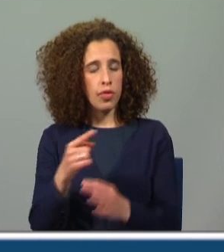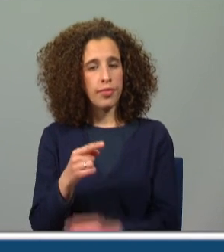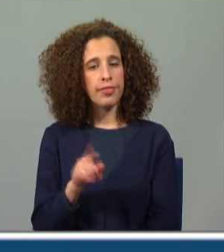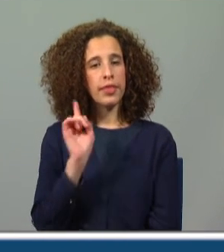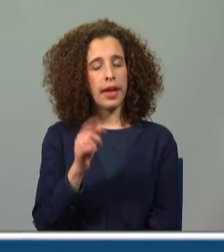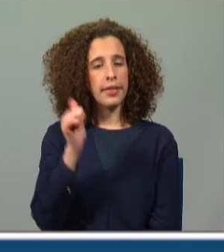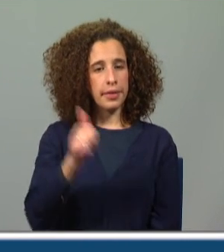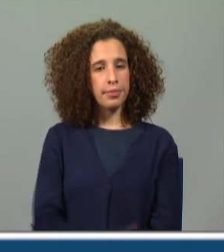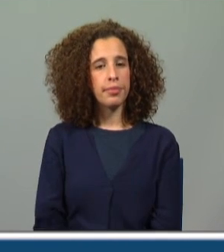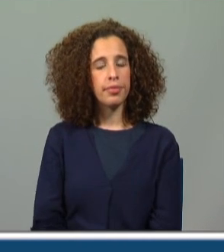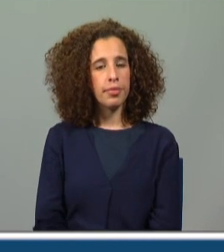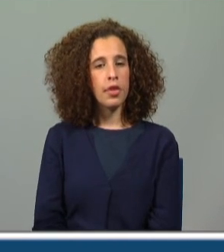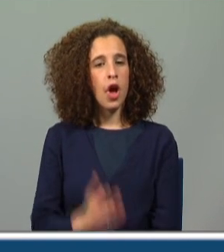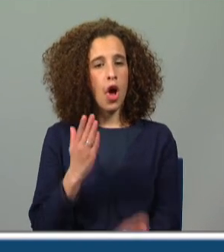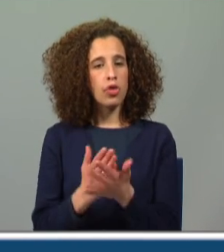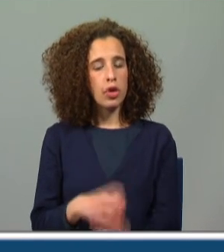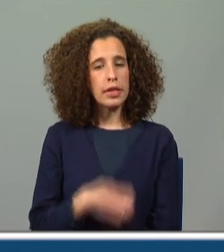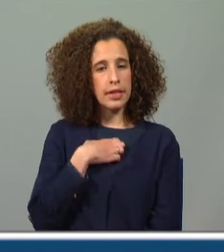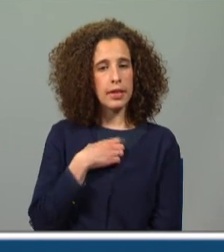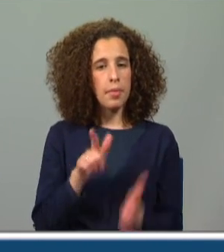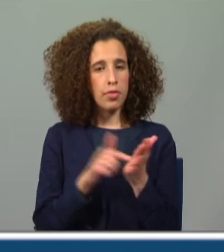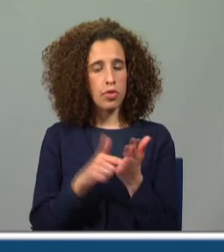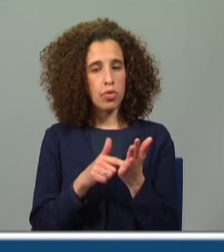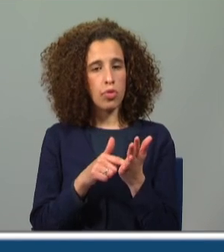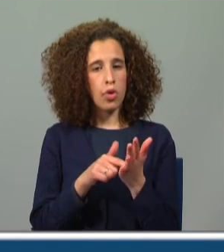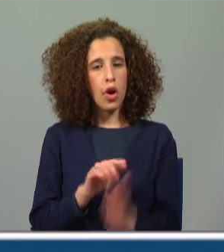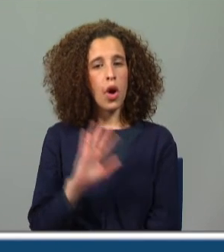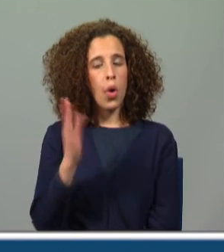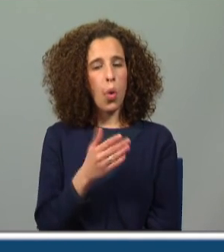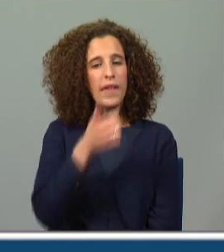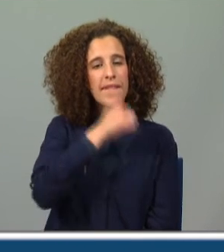certo só sentimos necessidade do prazer quando sofremos pela sua ausência não 是的，我們只覺得需要快樂當我們為你的缺席而痛苦時